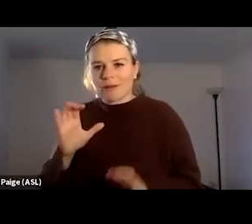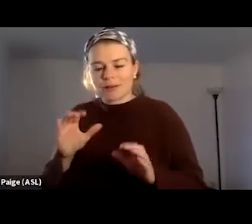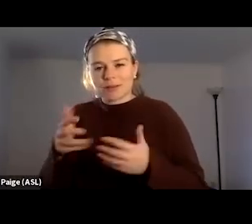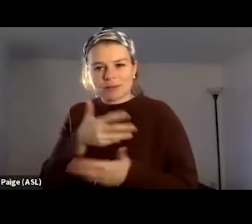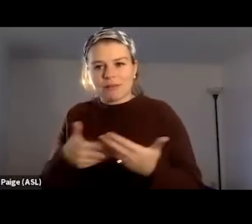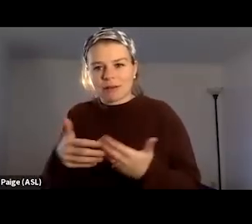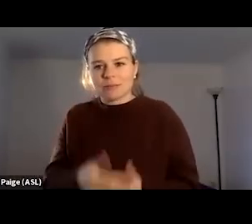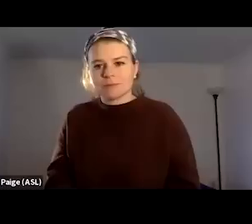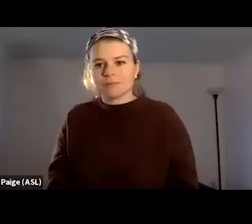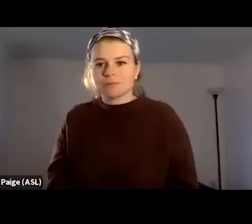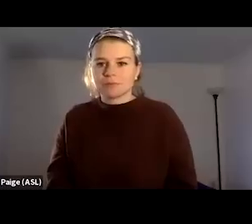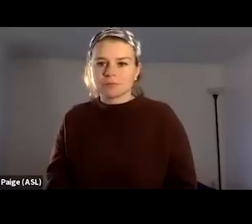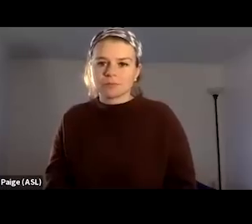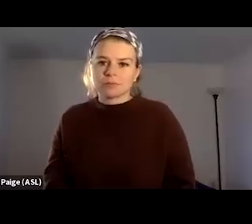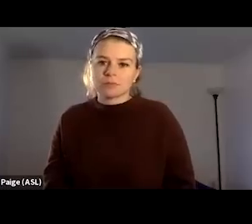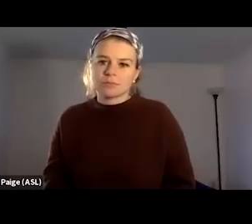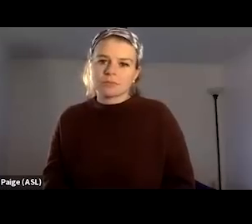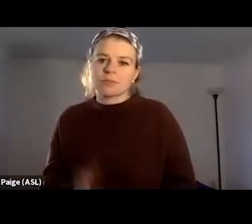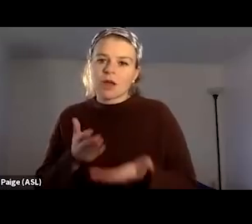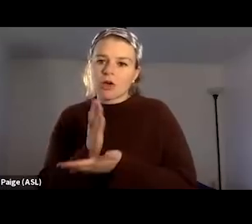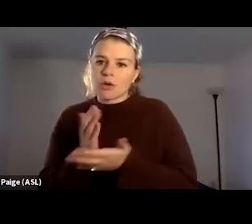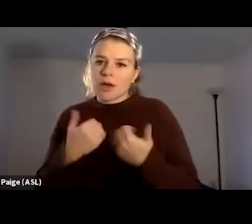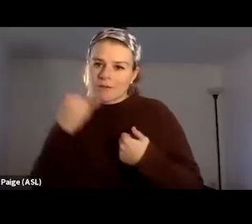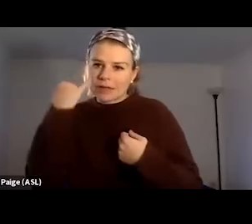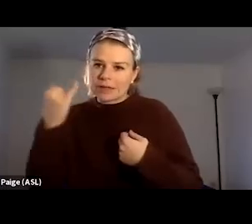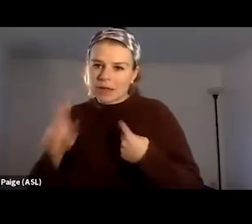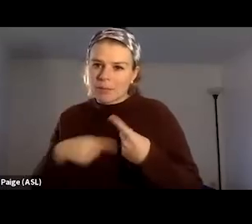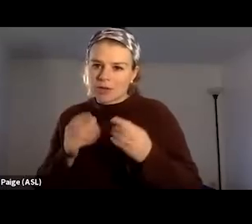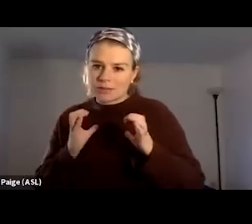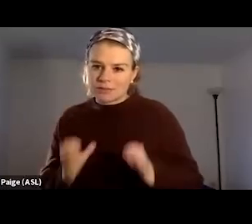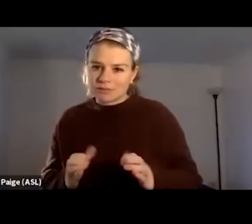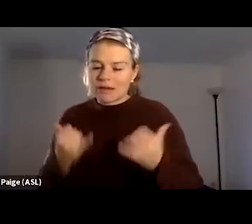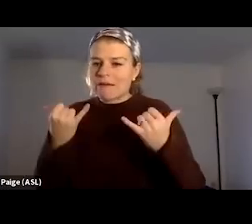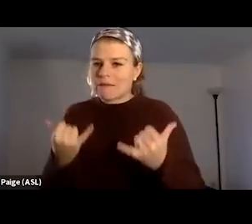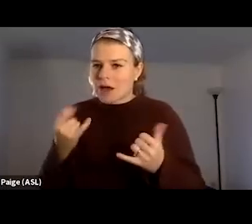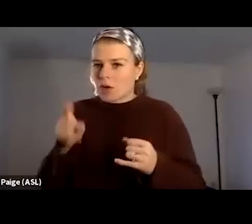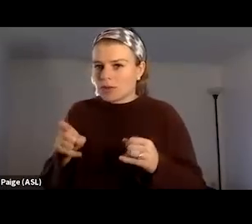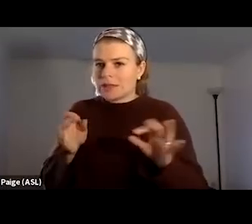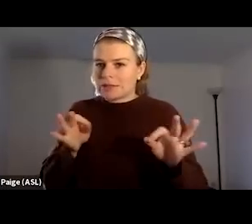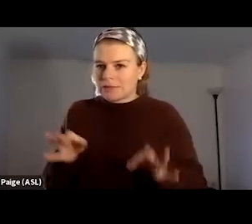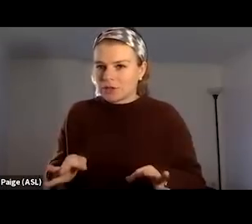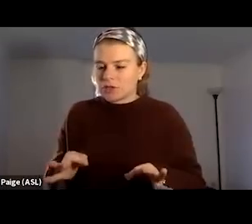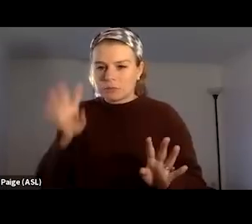Muy bien, teníamos una idea sobre la ciudadanía. Ahora necesitábamos una definición. Esto es lo que se nos ocurrió: